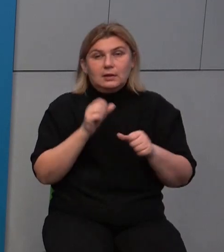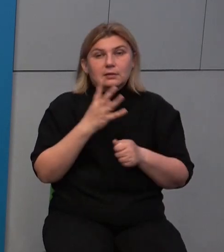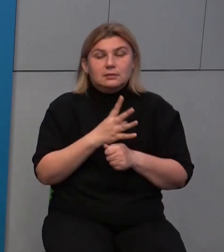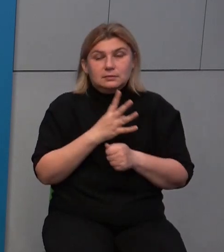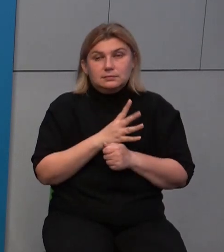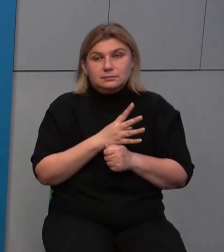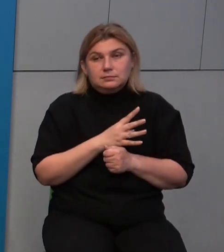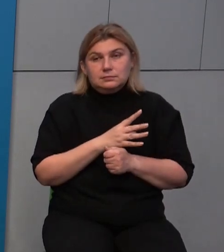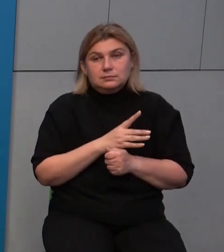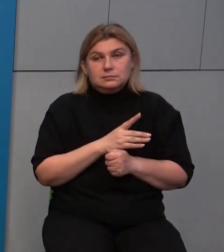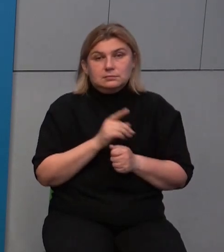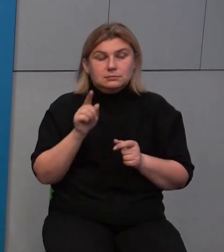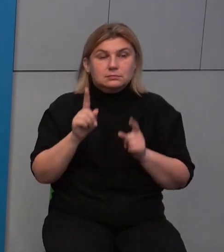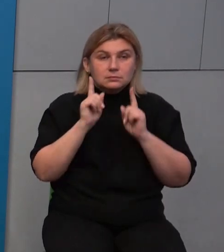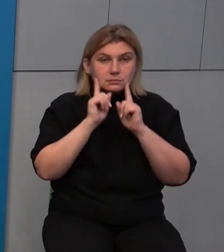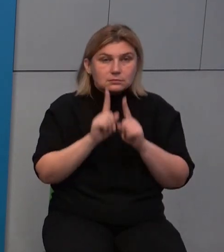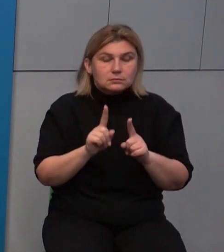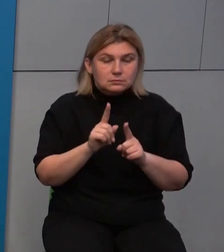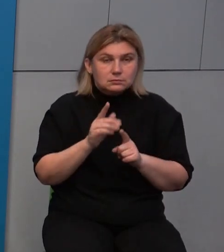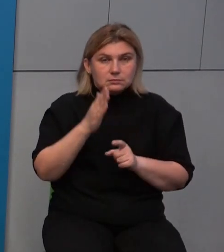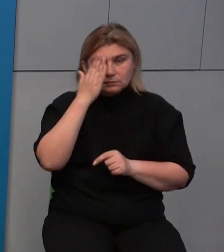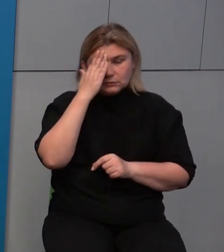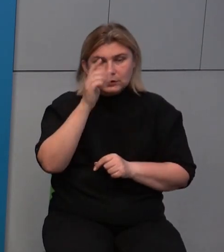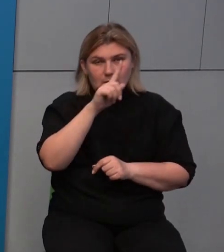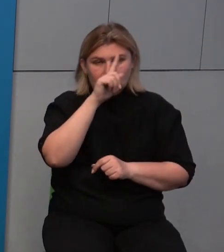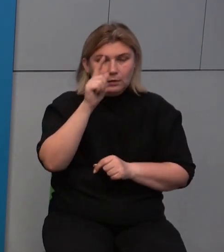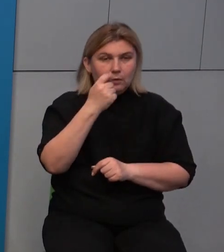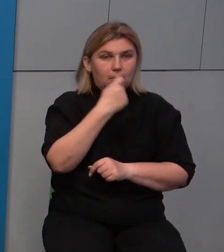Oni naprawdę wiedzą o ludobójstwie wszystko.